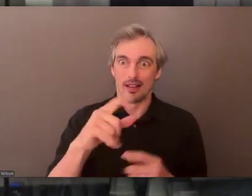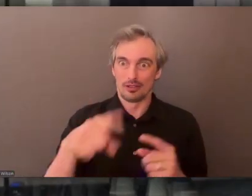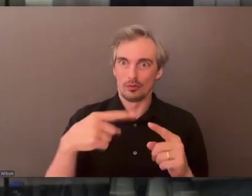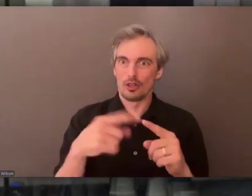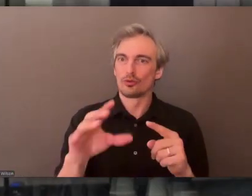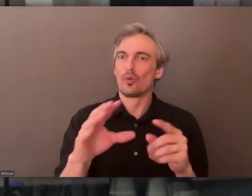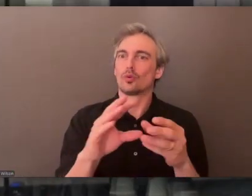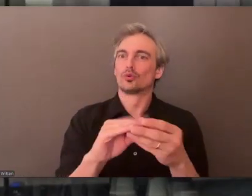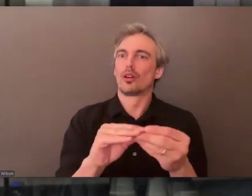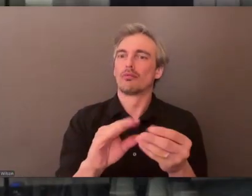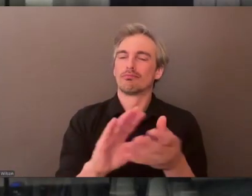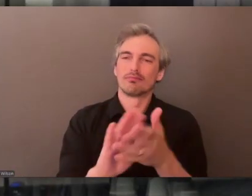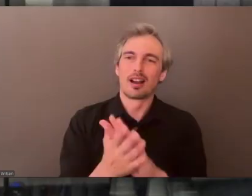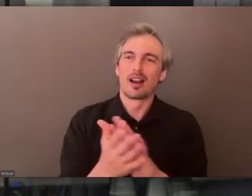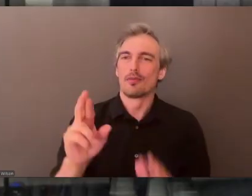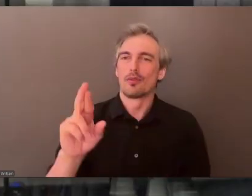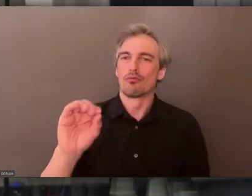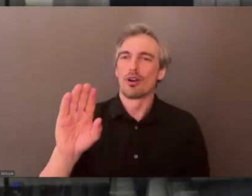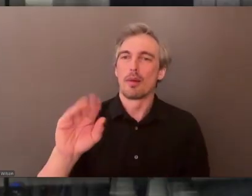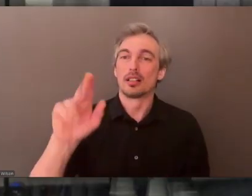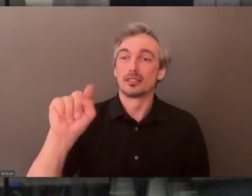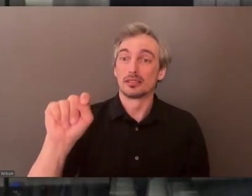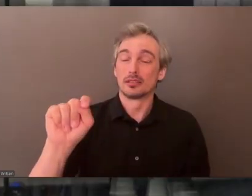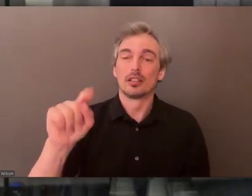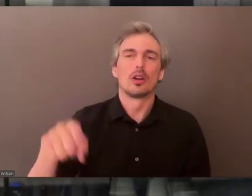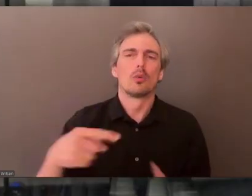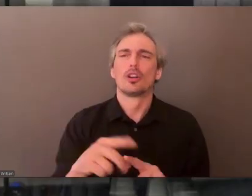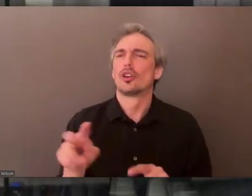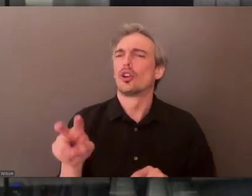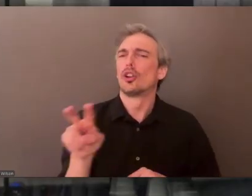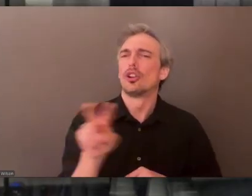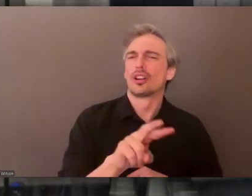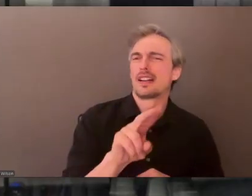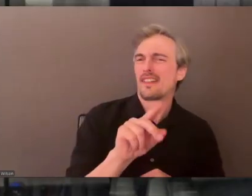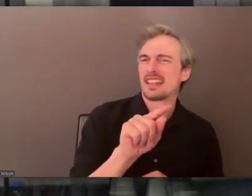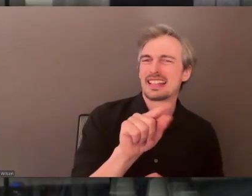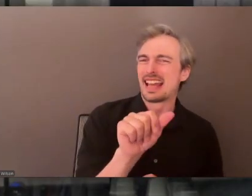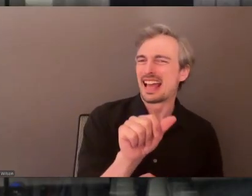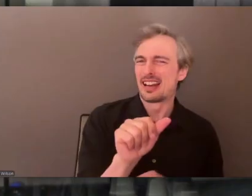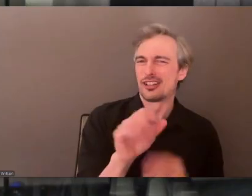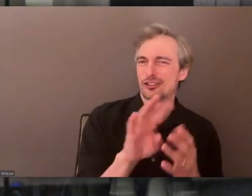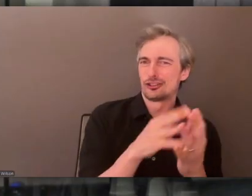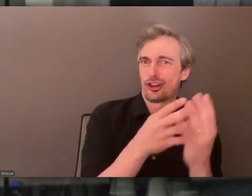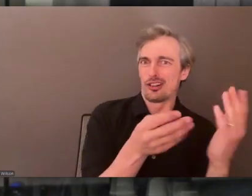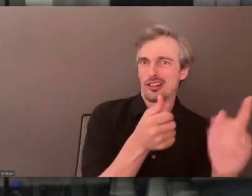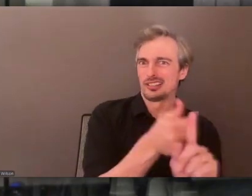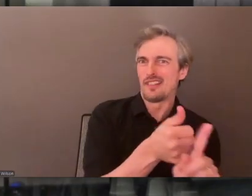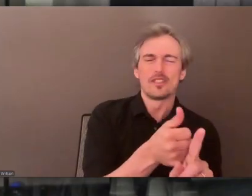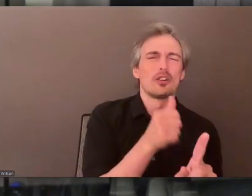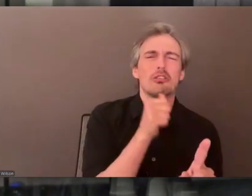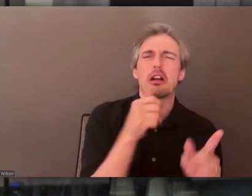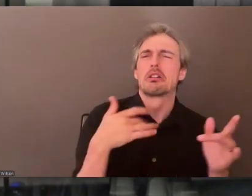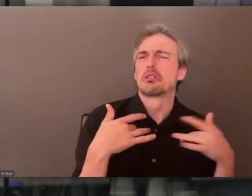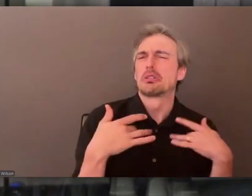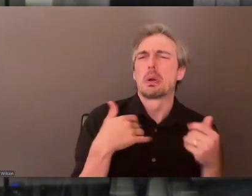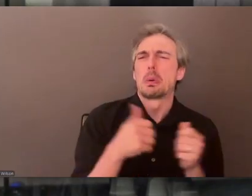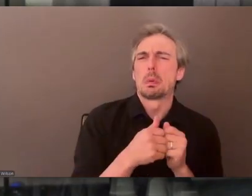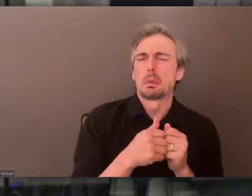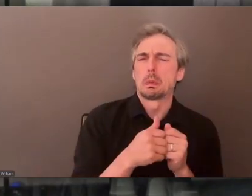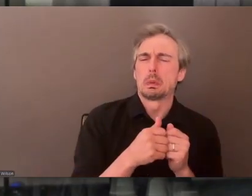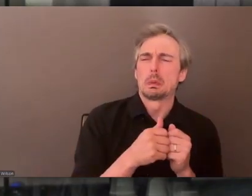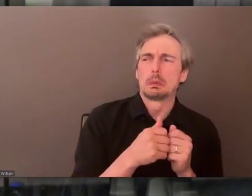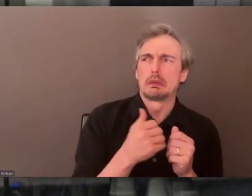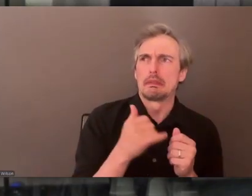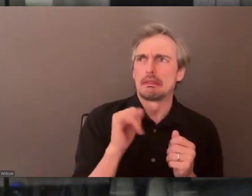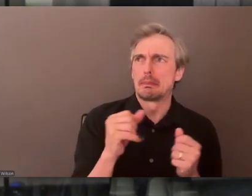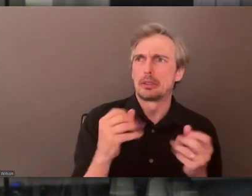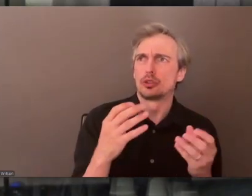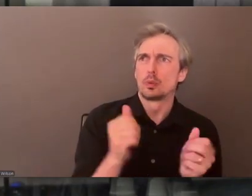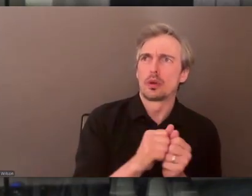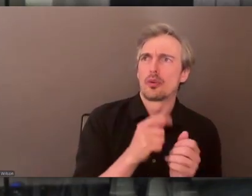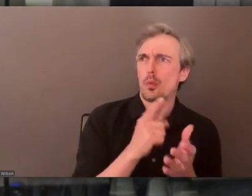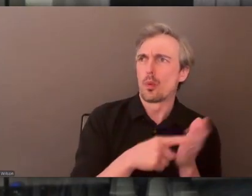なぜなら、彼らの仕事はチャ ートのすべてのデ ータを細かく分析するこ とではなく、あなたが伝えようとしていることを理解することだからです。